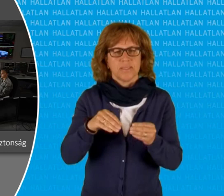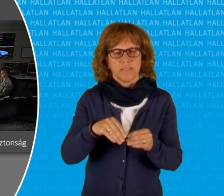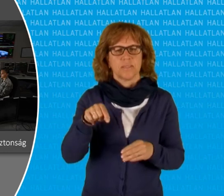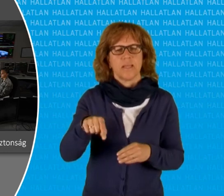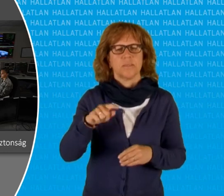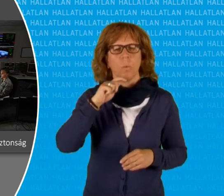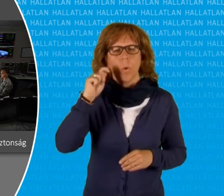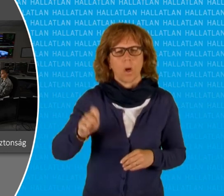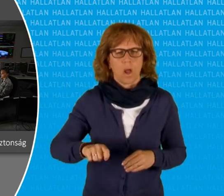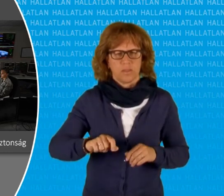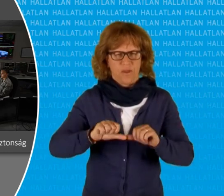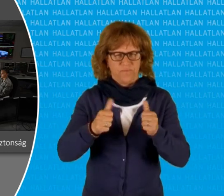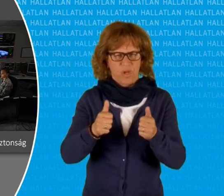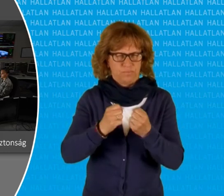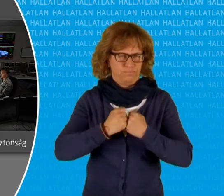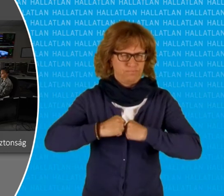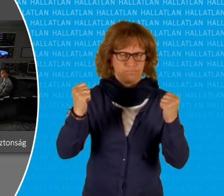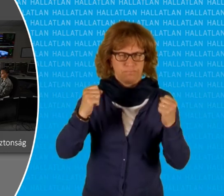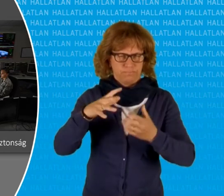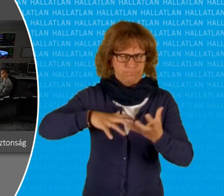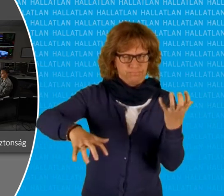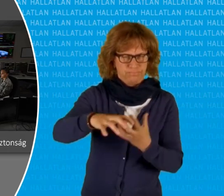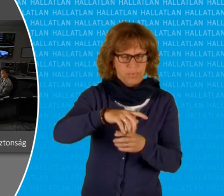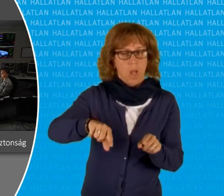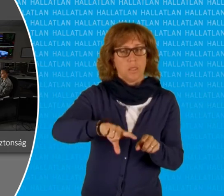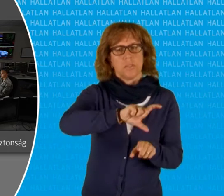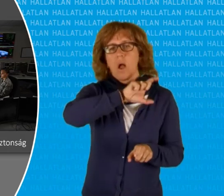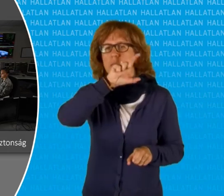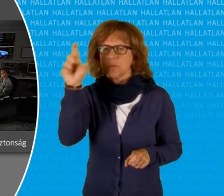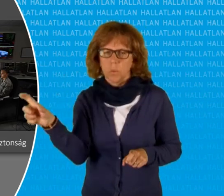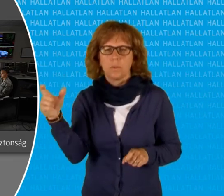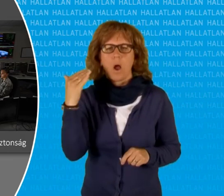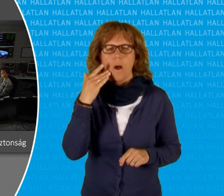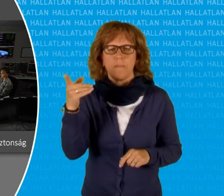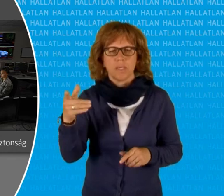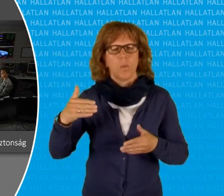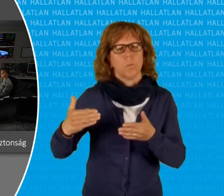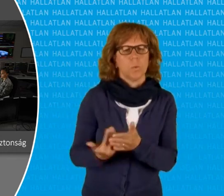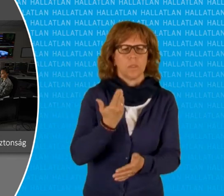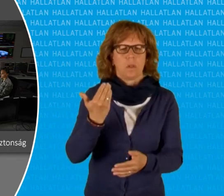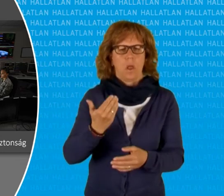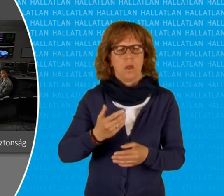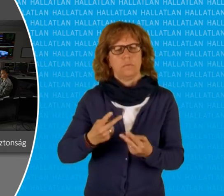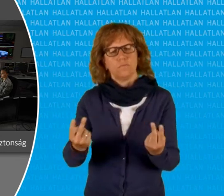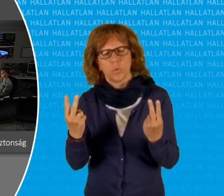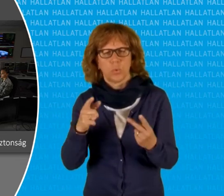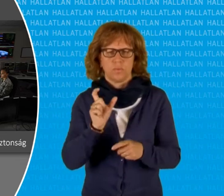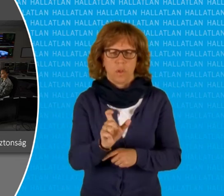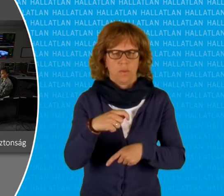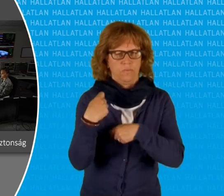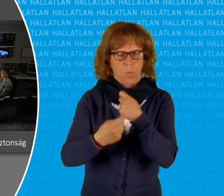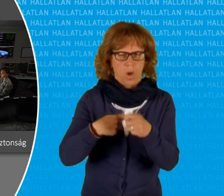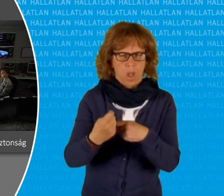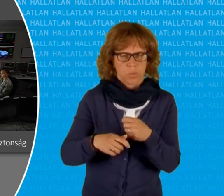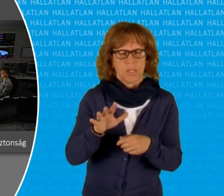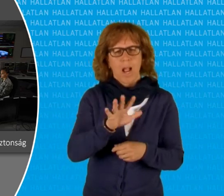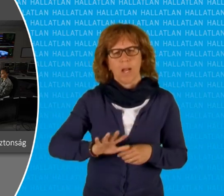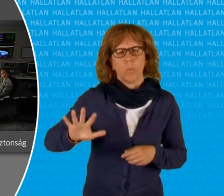Ezért az ukrán válság kirobbanása óta, az USA újra kiemelkedő jelentőséget tulajdonít annak,